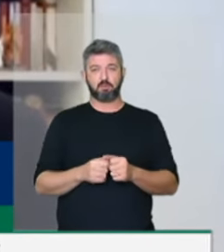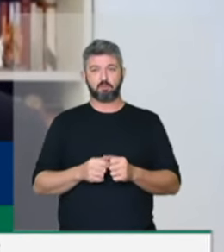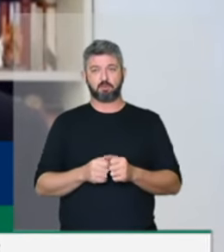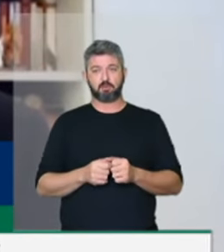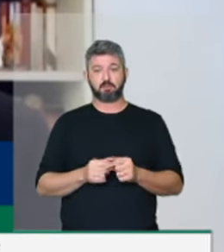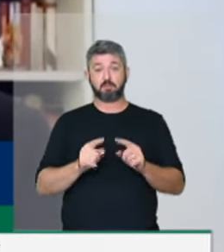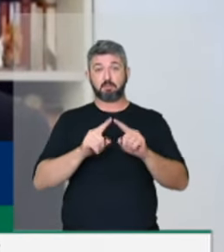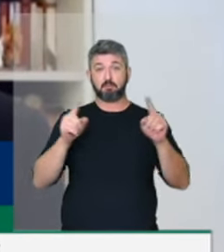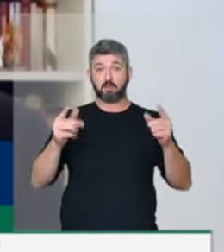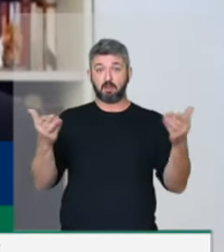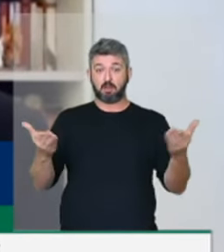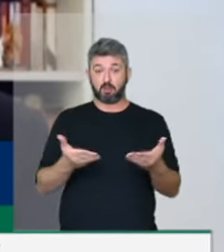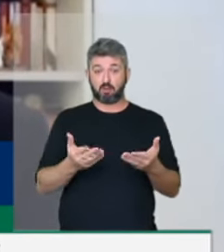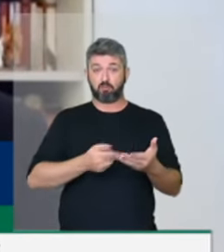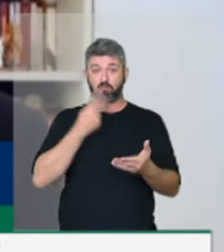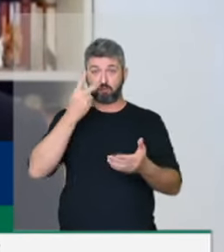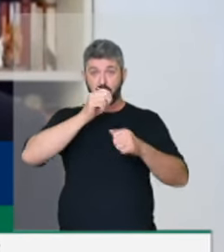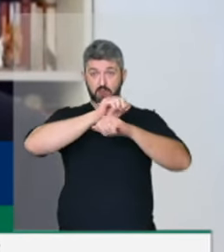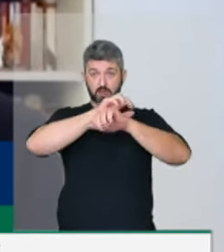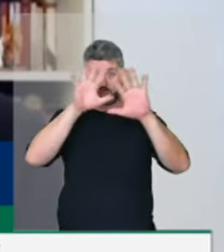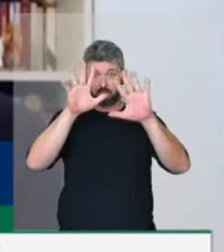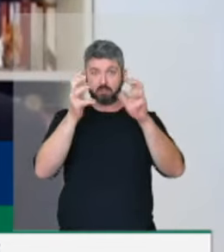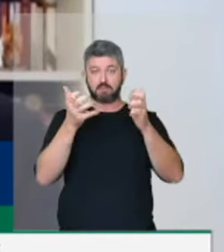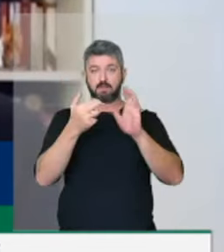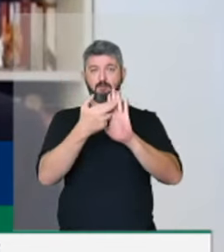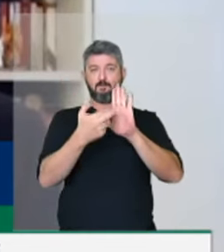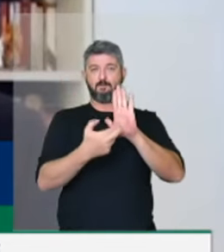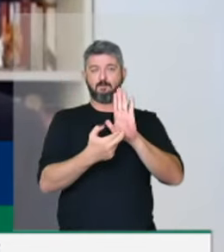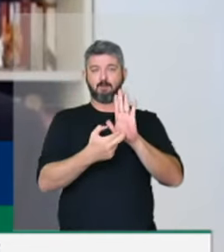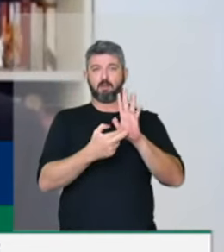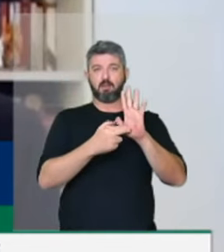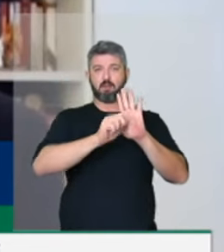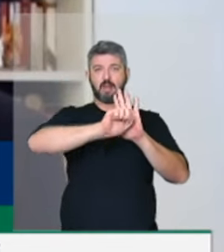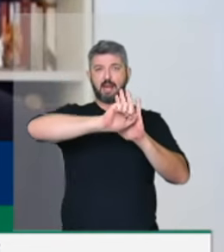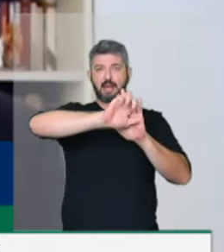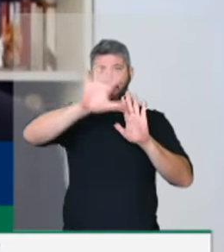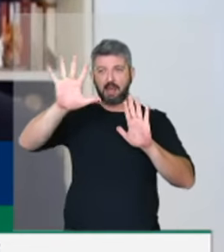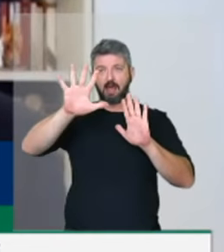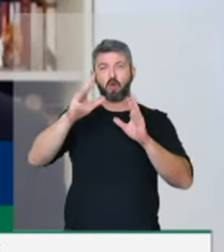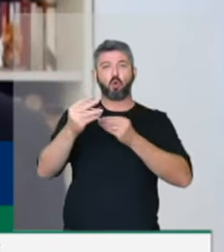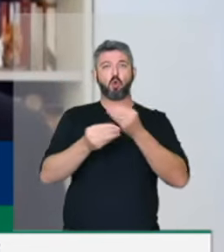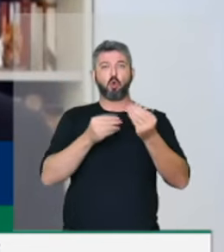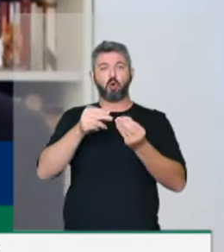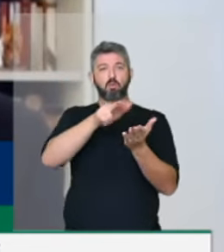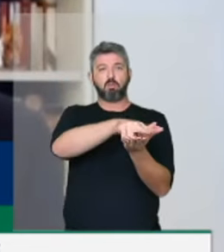QUEREMOS CRITÉRIOS, CRITÉRIOS PARA A DISTRIBUIÇÃO DESSAS VAGAS PARA O ACESSO ÀS VAGAS DA UTI PARA QUE NÓS... NÃO FAÇ AMOS... O ACESSO ÀS UTIS